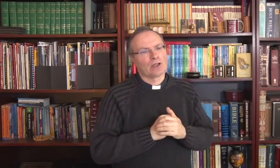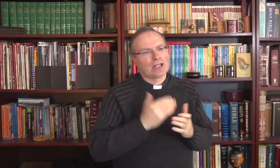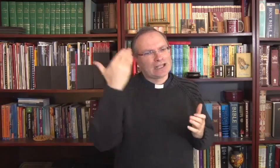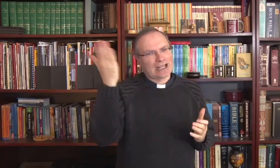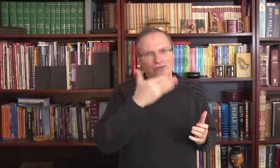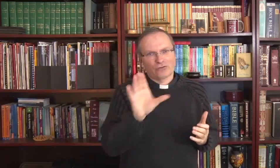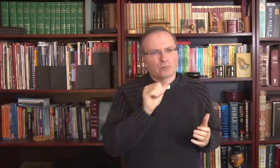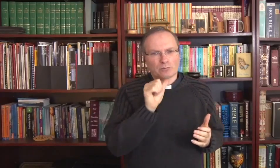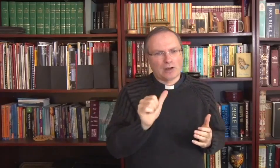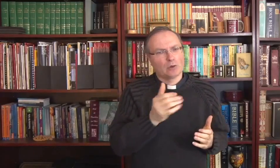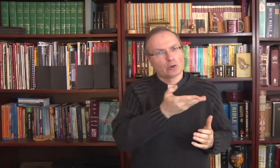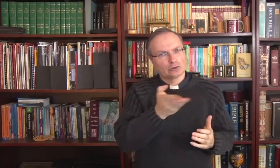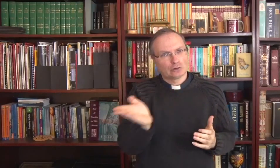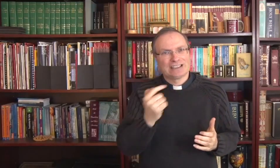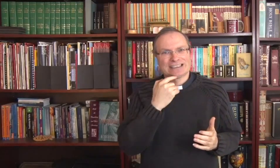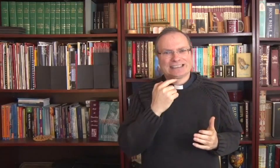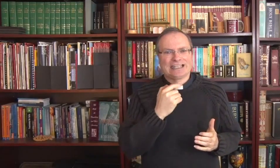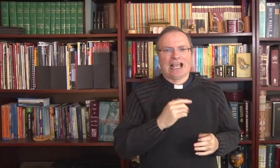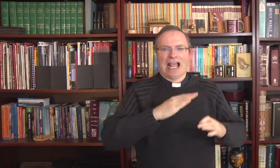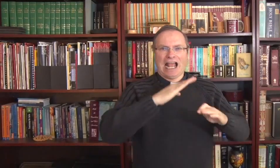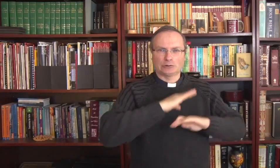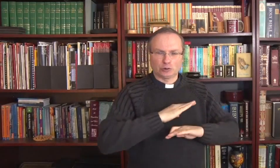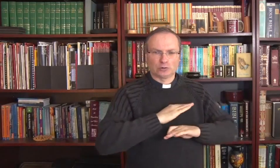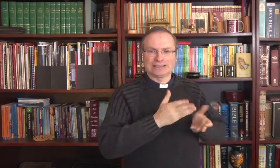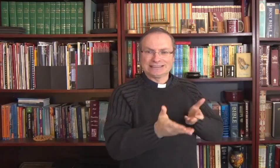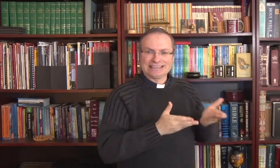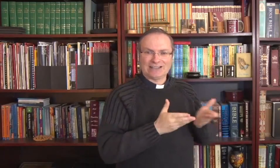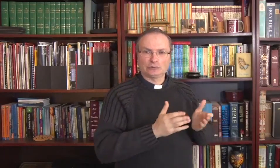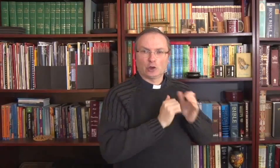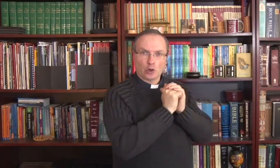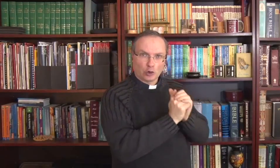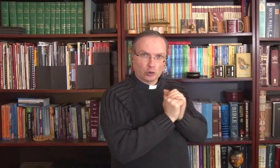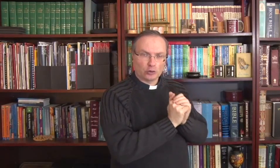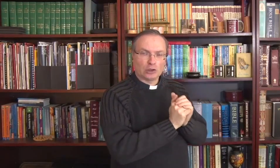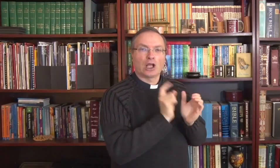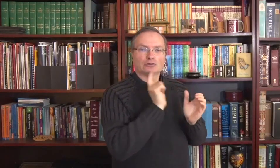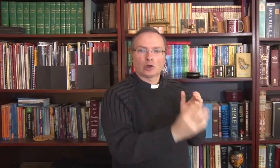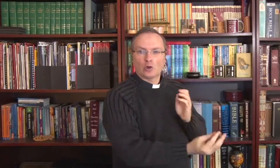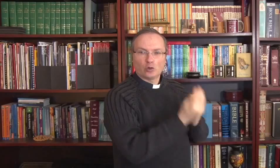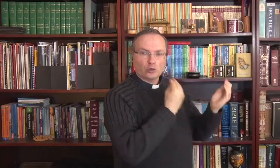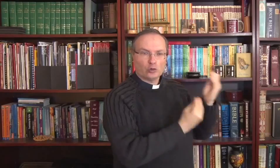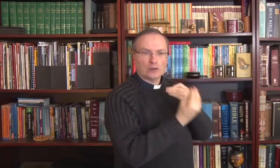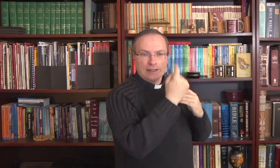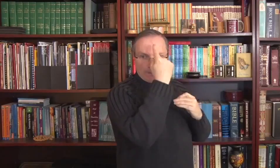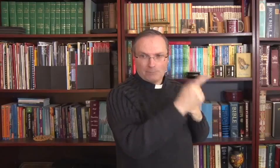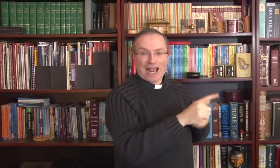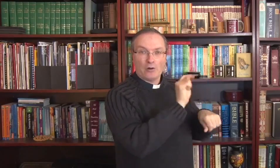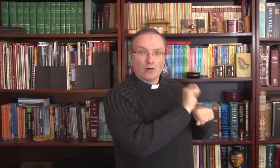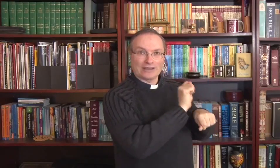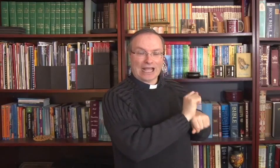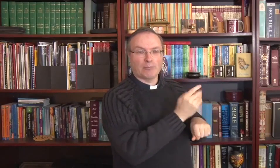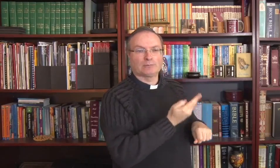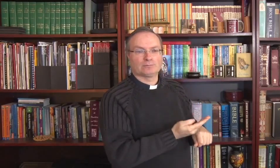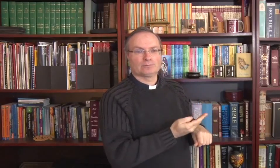Ne savez-vous pas que ceux qui assurent le service du culte sont nourris par le temple,